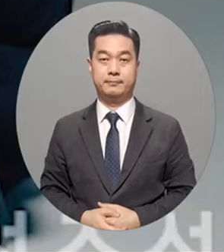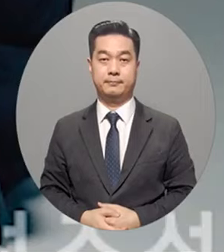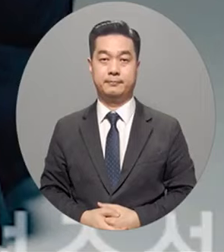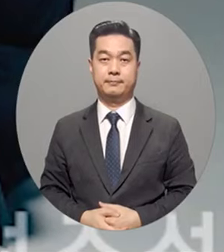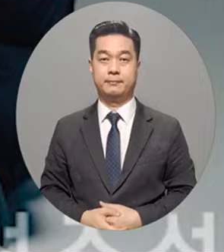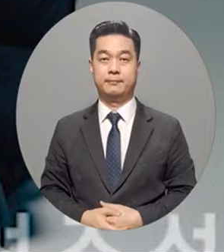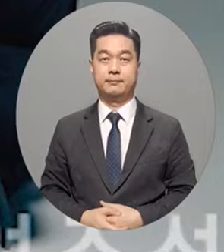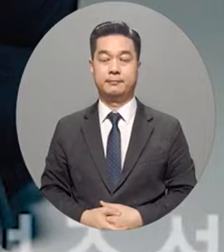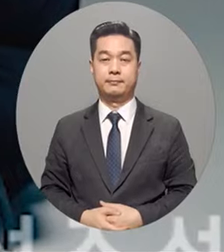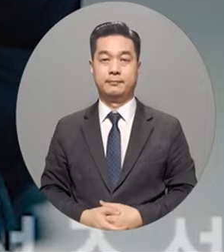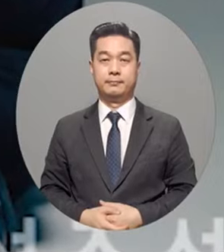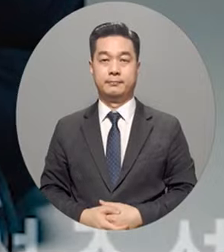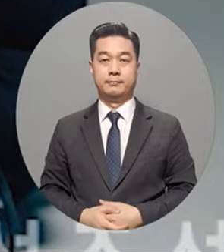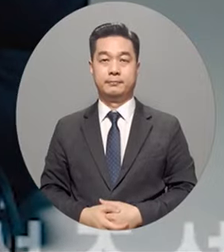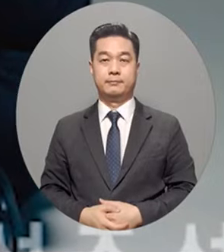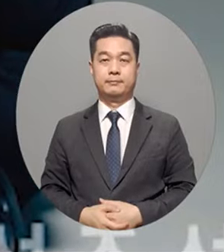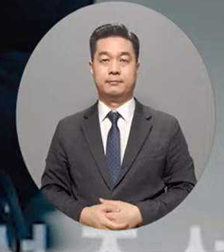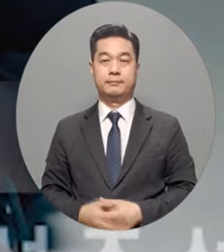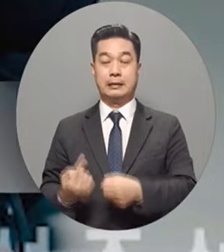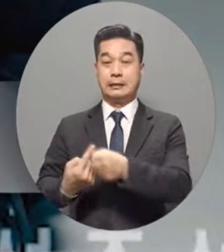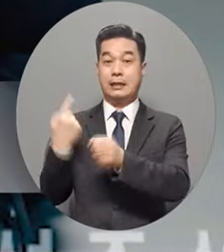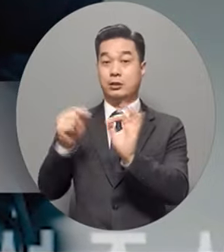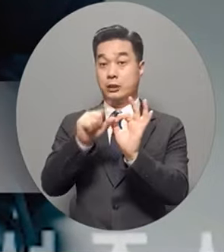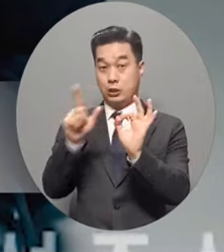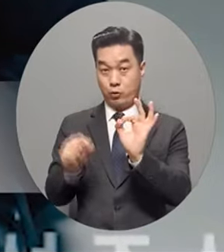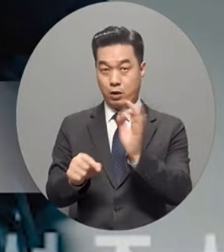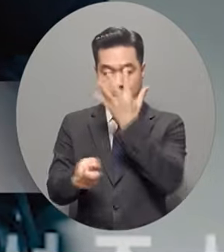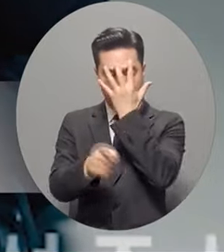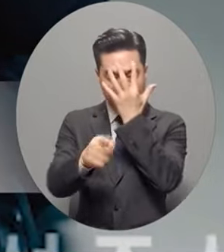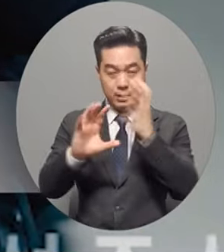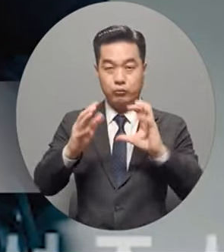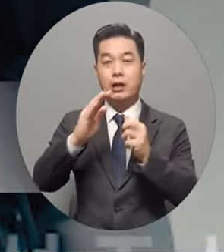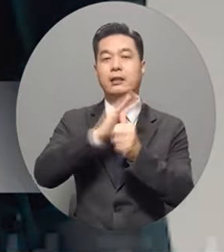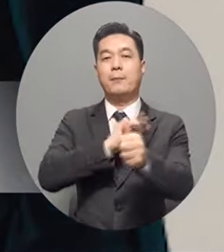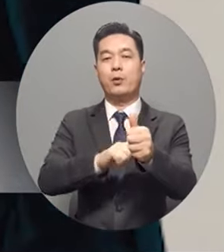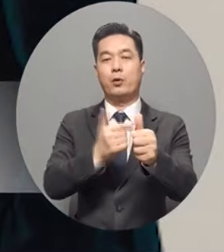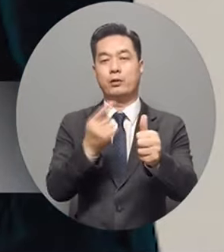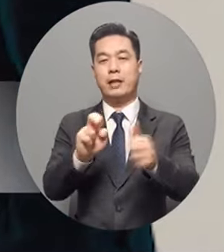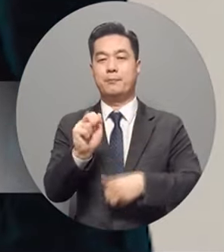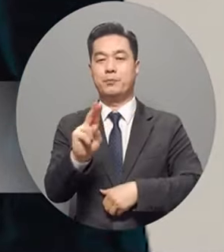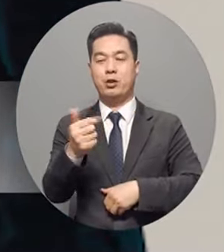김지인 기자입니다.